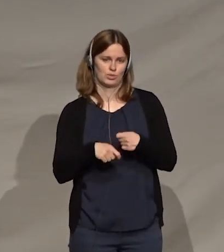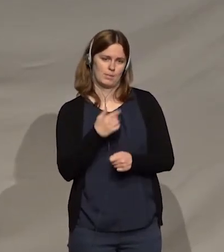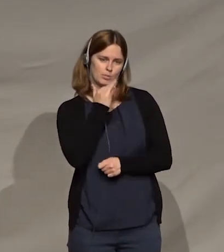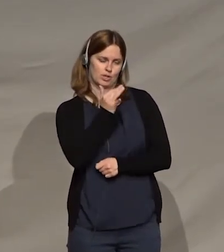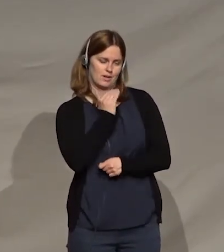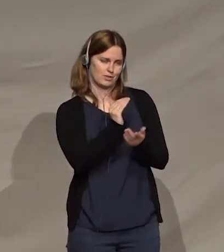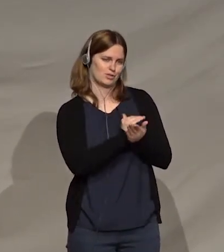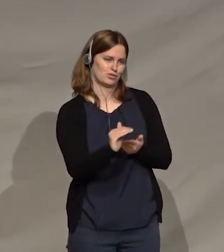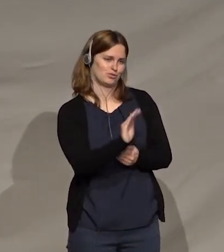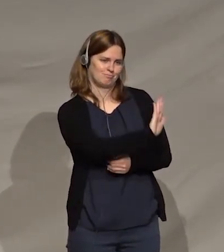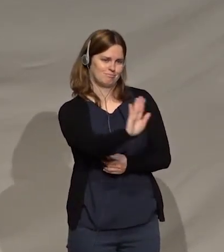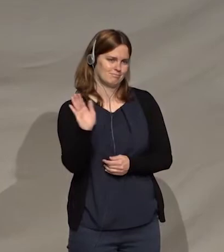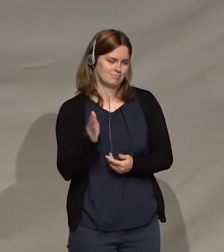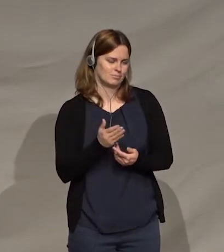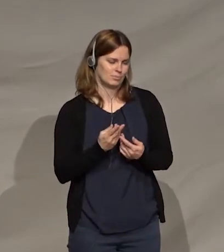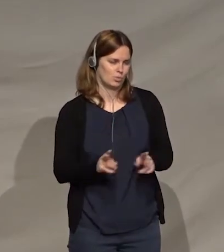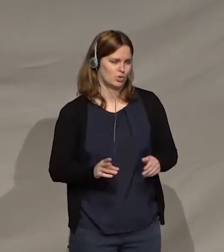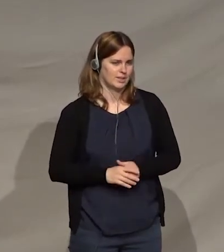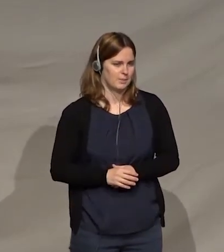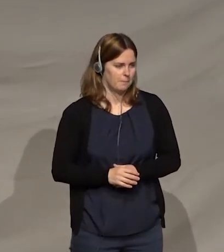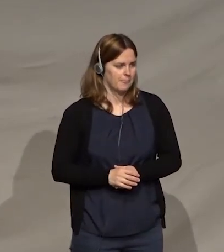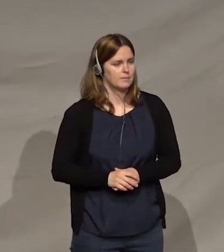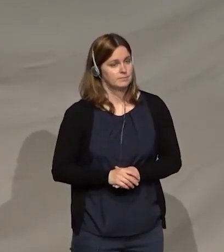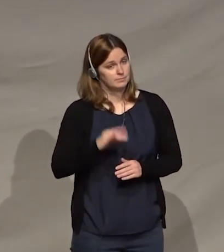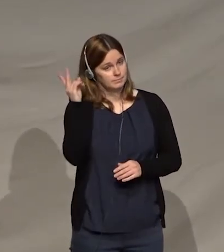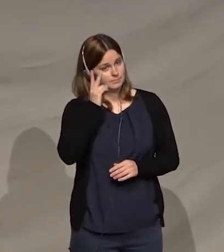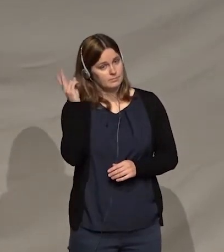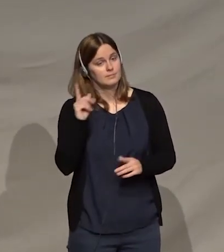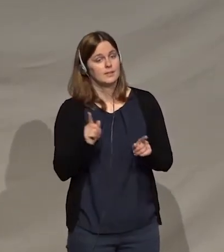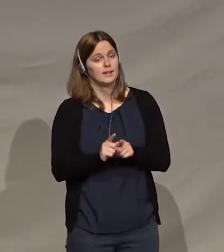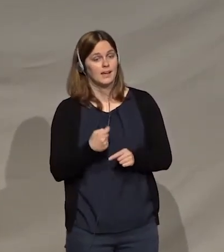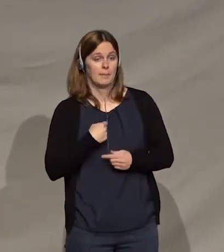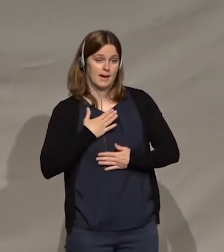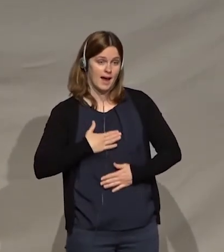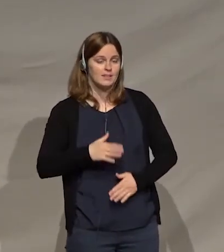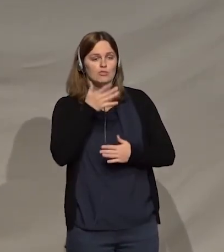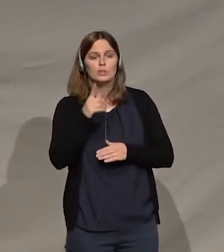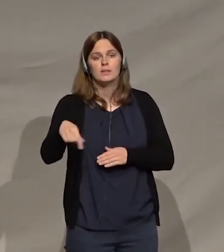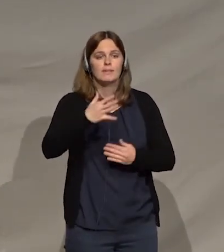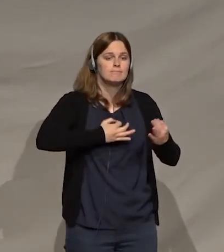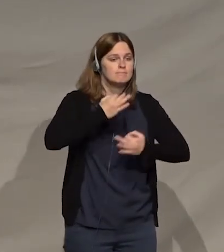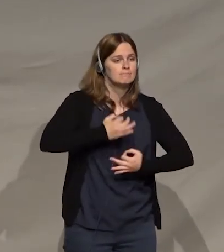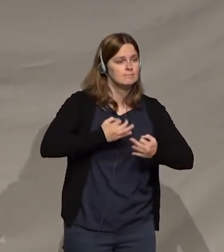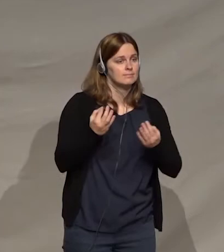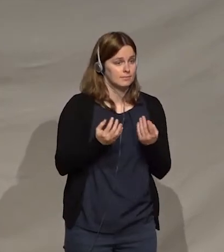Prosím, můžete nás navštívit na stánku č. 27. Moc rádi vás tam uvidíme. OK. Děkuji za vaši pozornost.